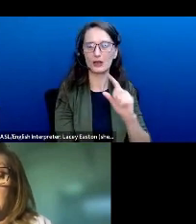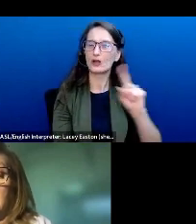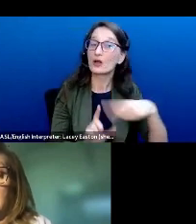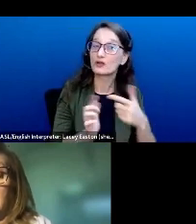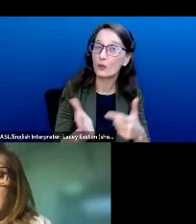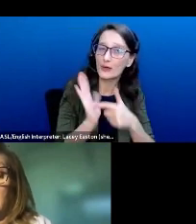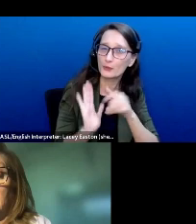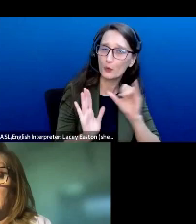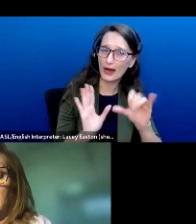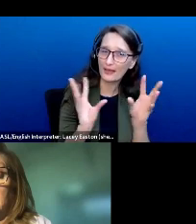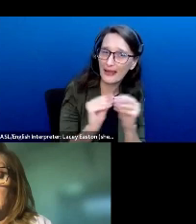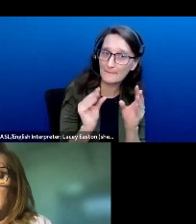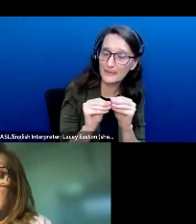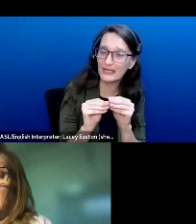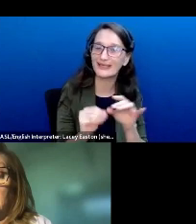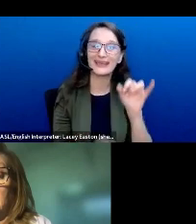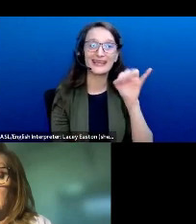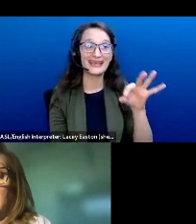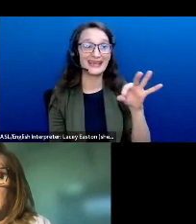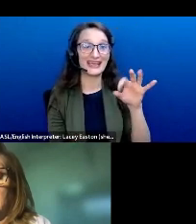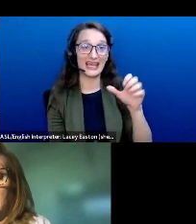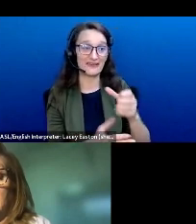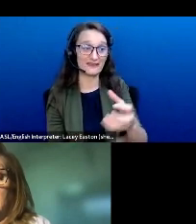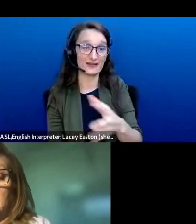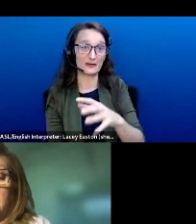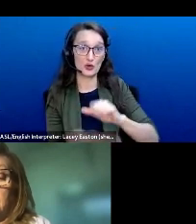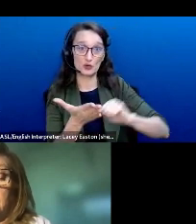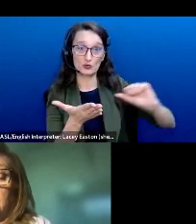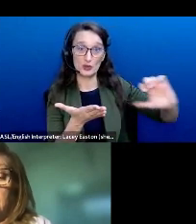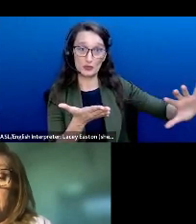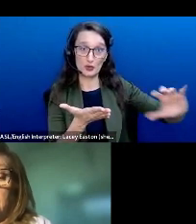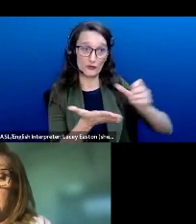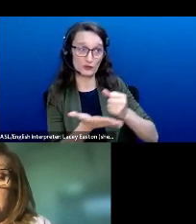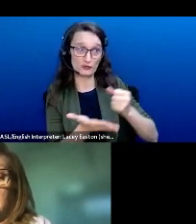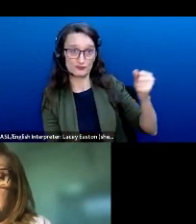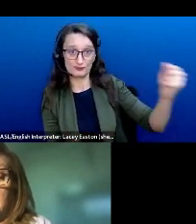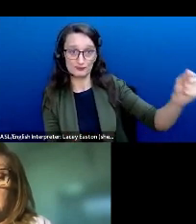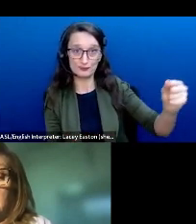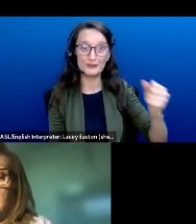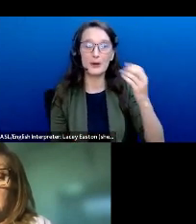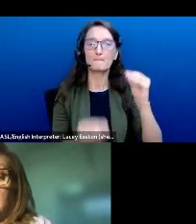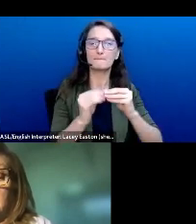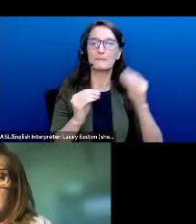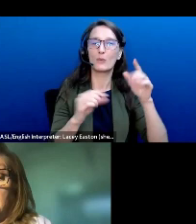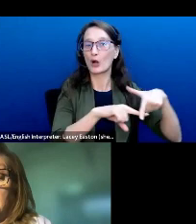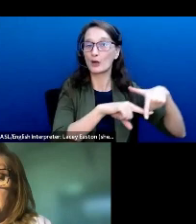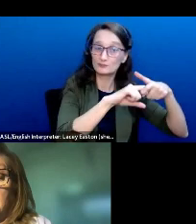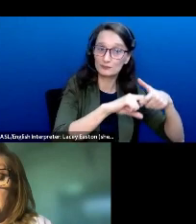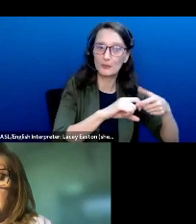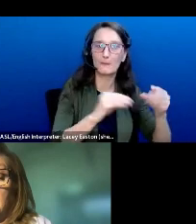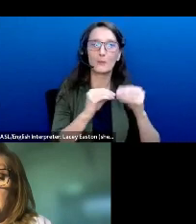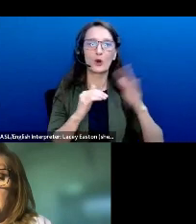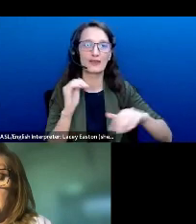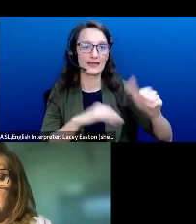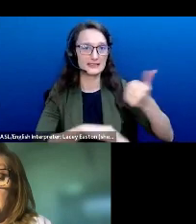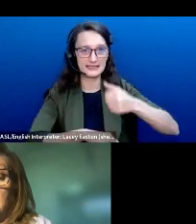si la expulsión excede los 10 días escolares al año. Debe ocurrir dentro de los 10 días posteriores a la